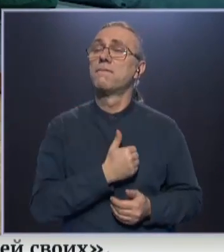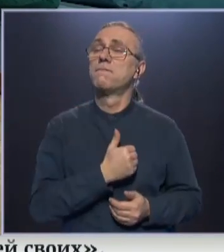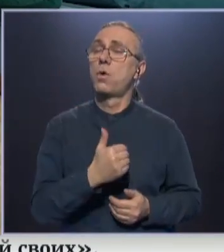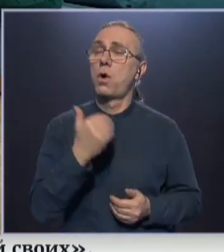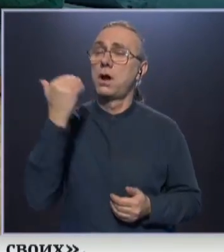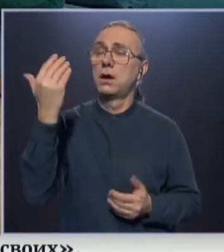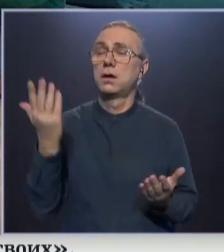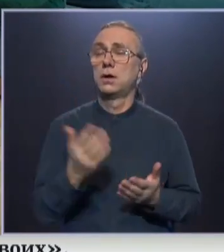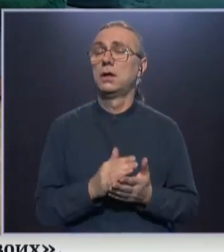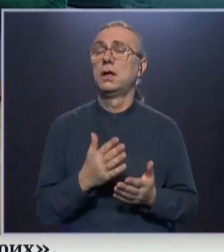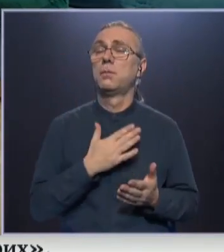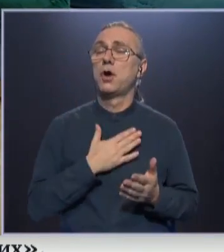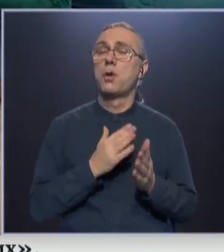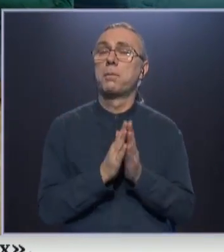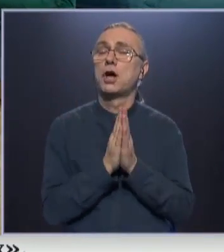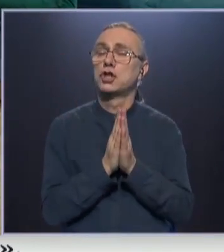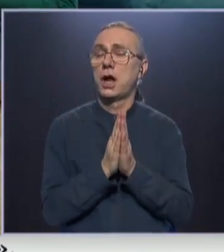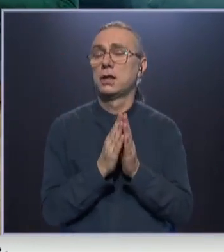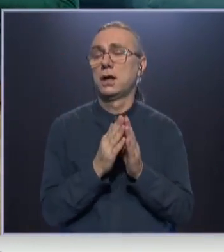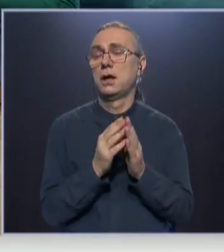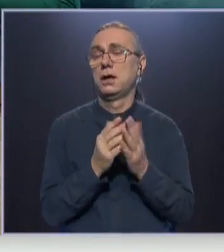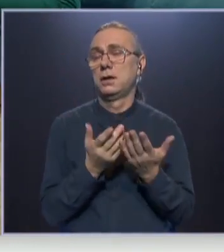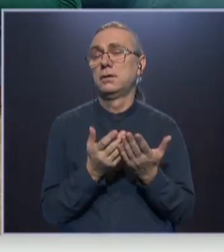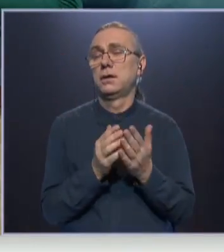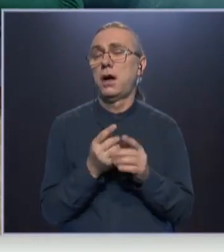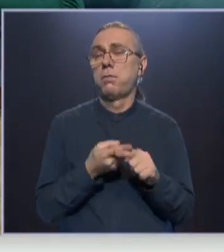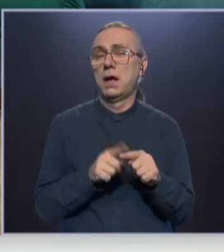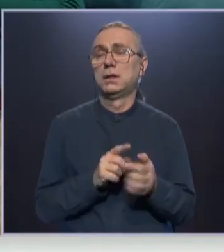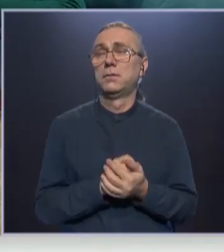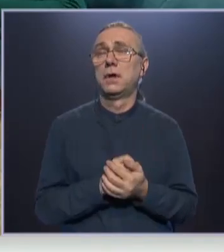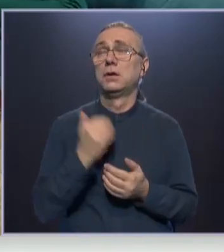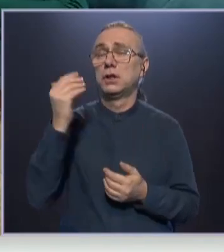моё ходатайство об этом но ты знаешь лучше Что кому